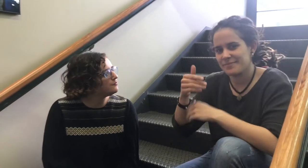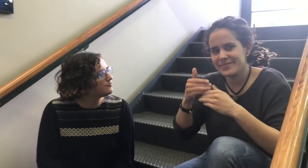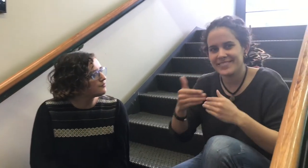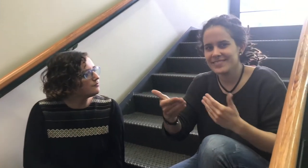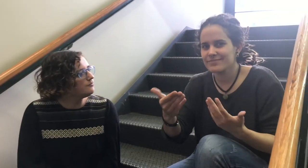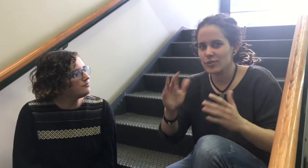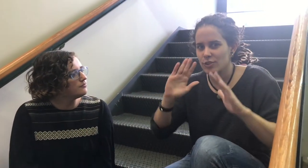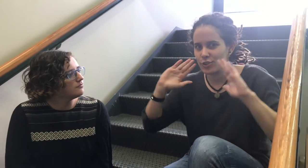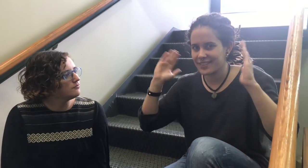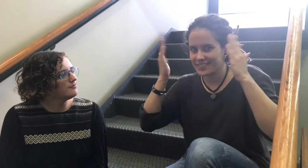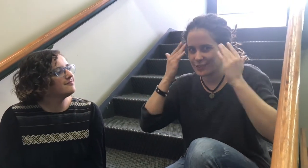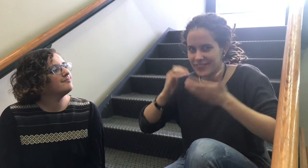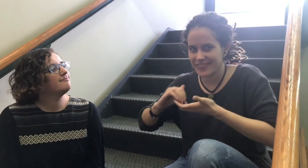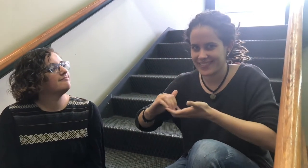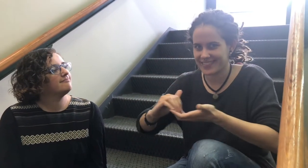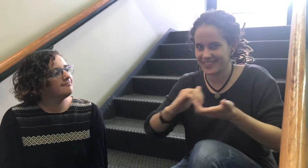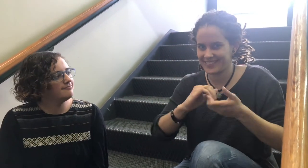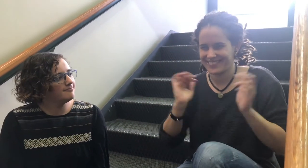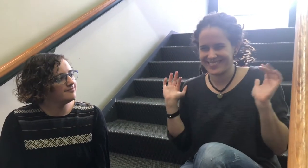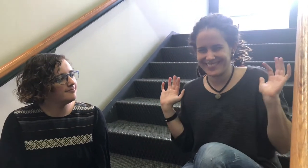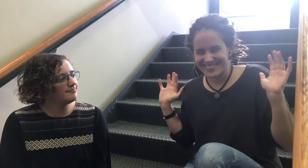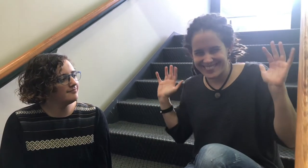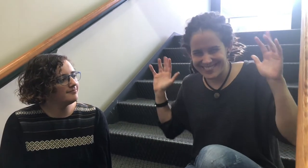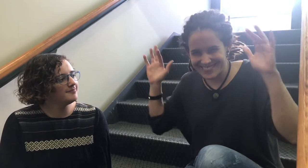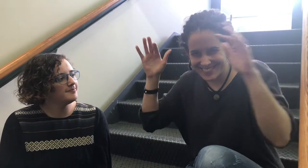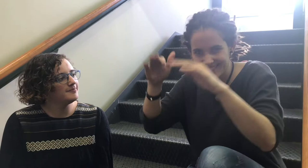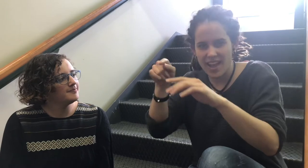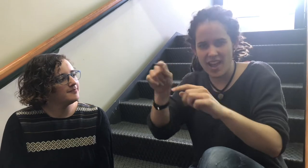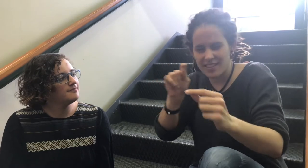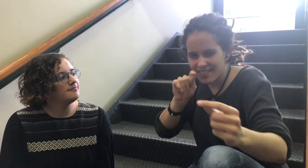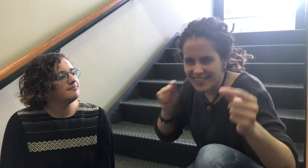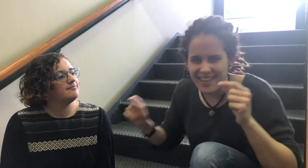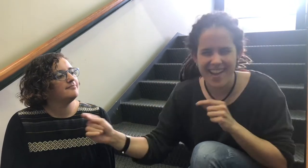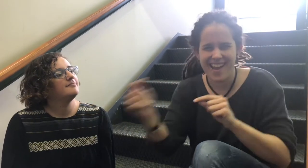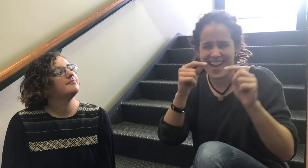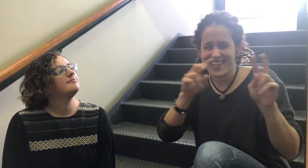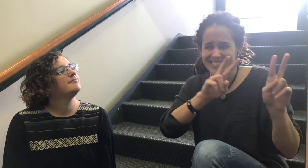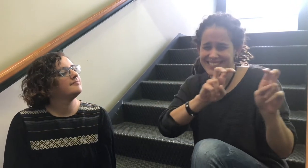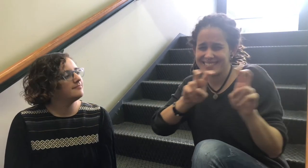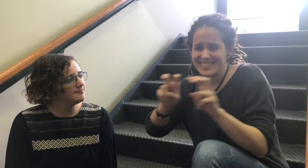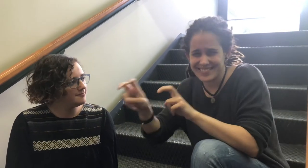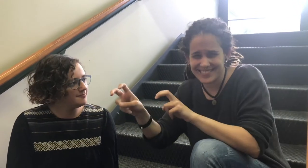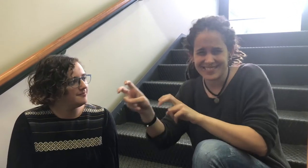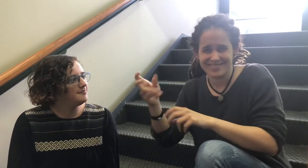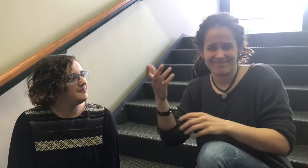El siguiente evento es el VII Congreso de la CNSE, donde acudiremos en masa para debatir diversos temas relacionados